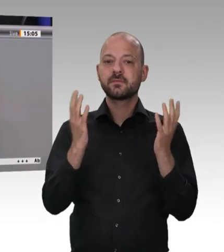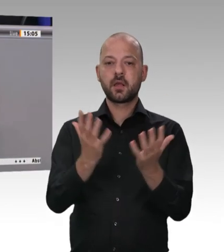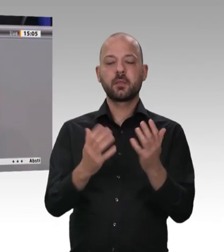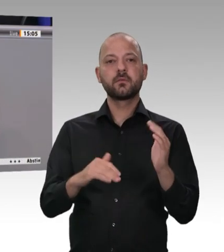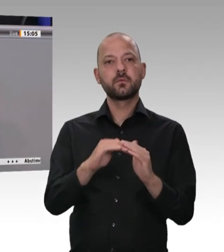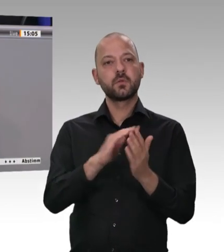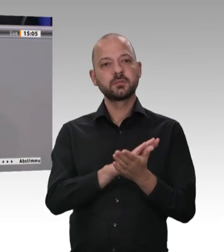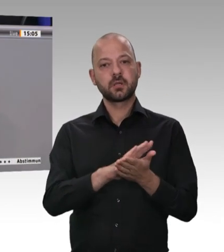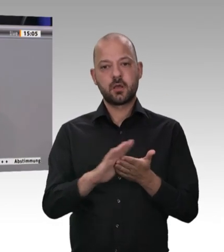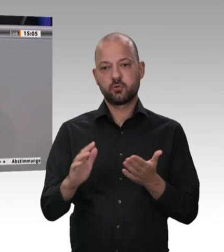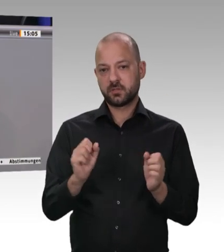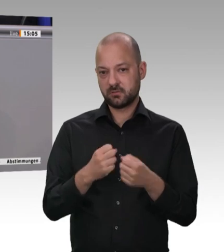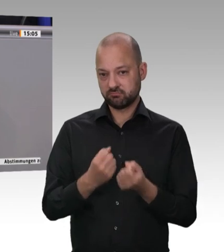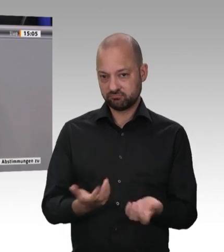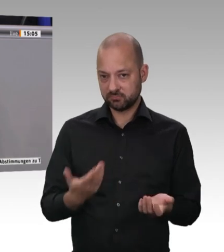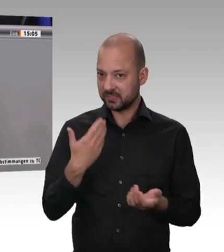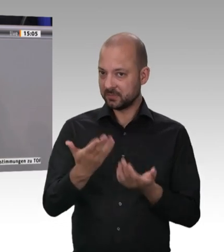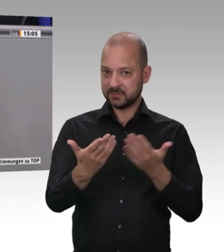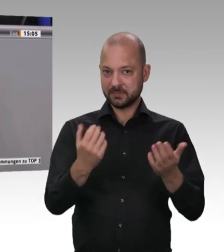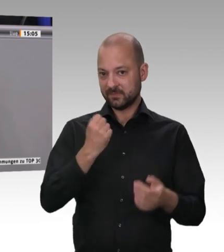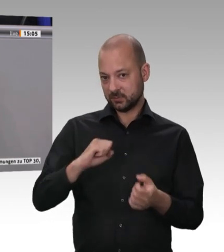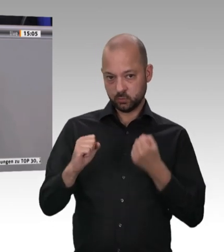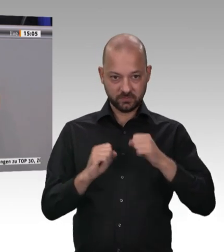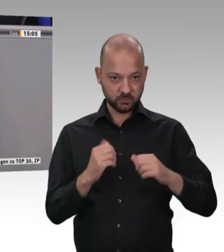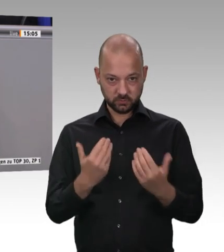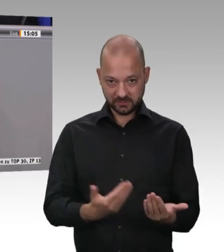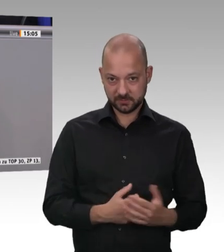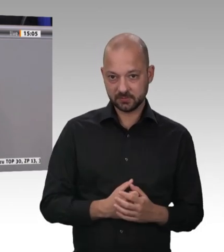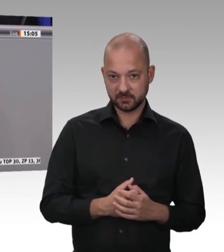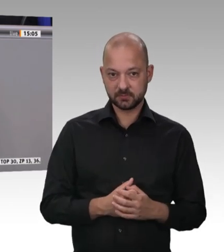und dass es sie zukünftig nicht mehr geben wird. Ich glaube aber nicht, dass es